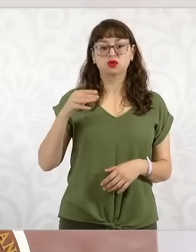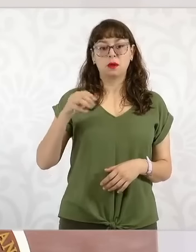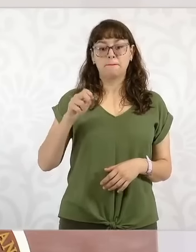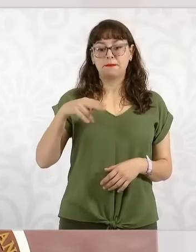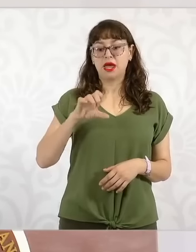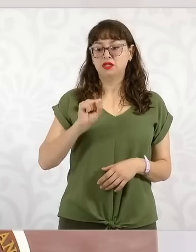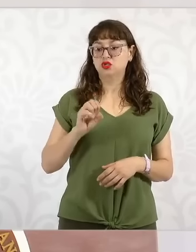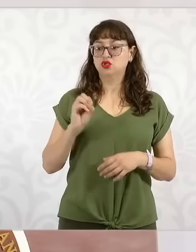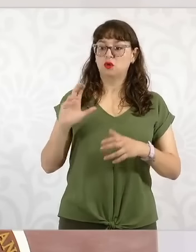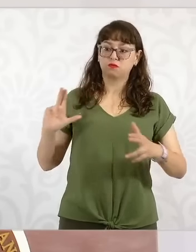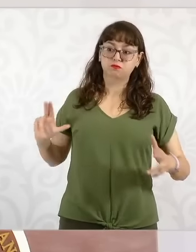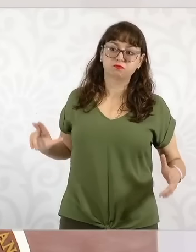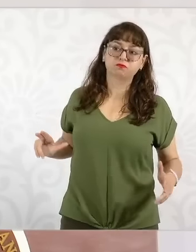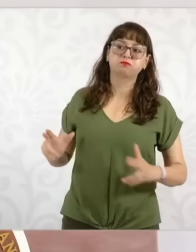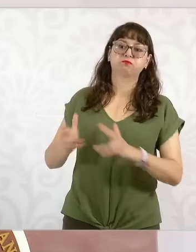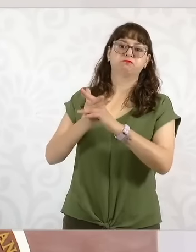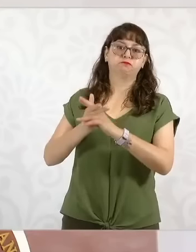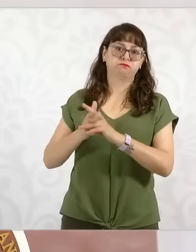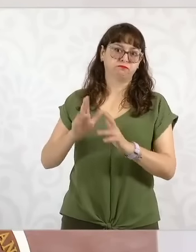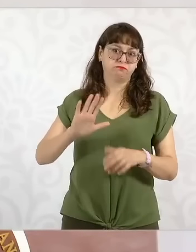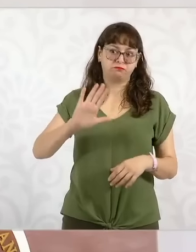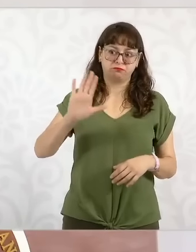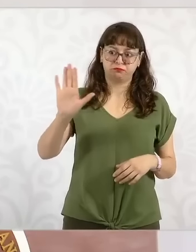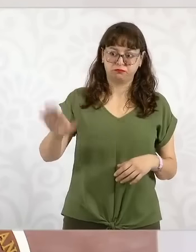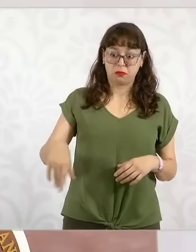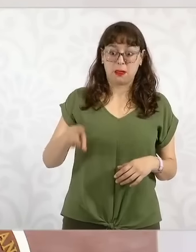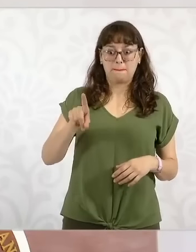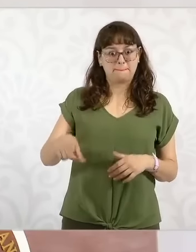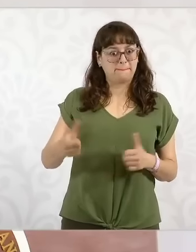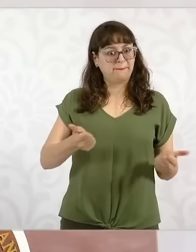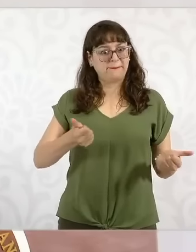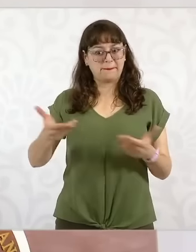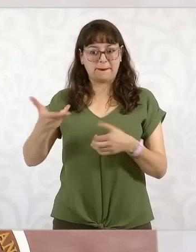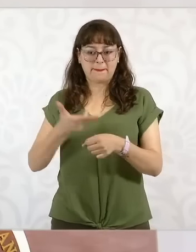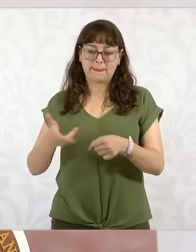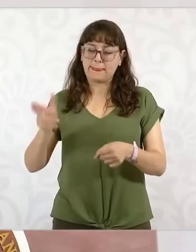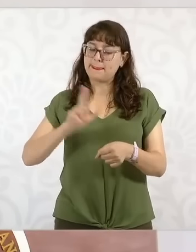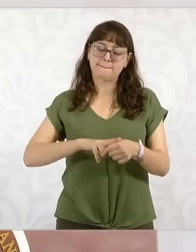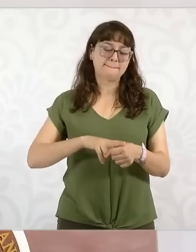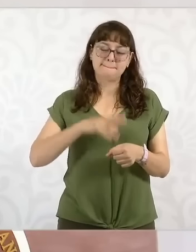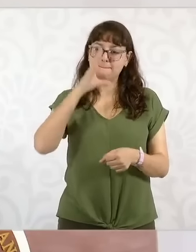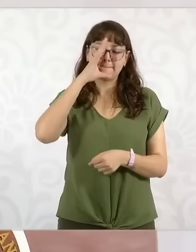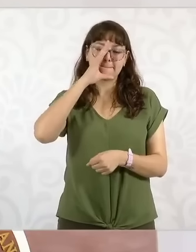trasladado de emergencia al Hospital Fray Juan de San Miguel, donde lamentablemente falleció. Tras